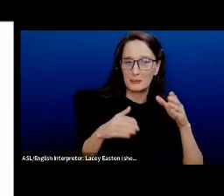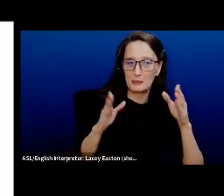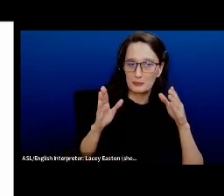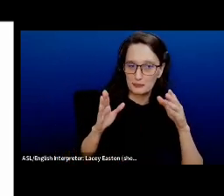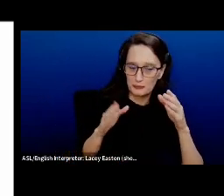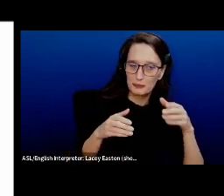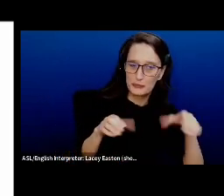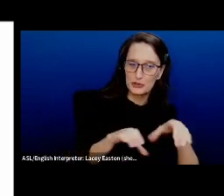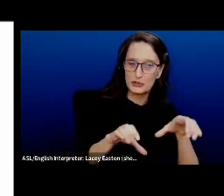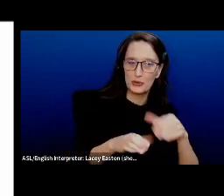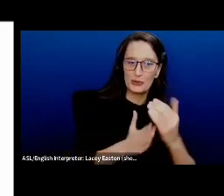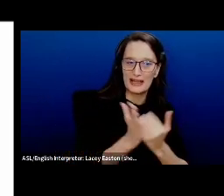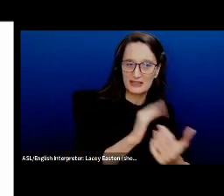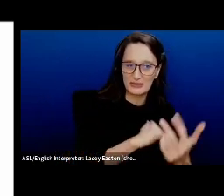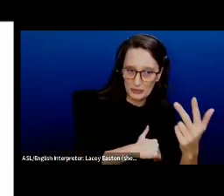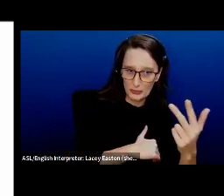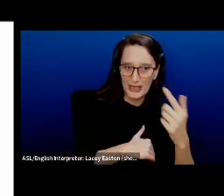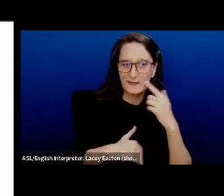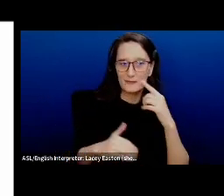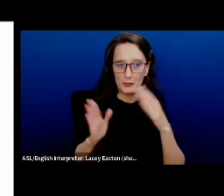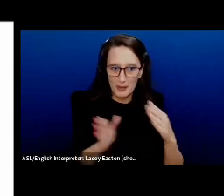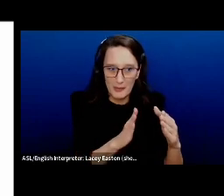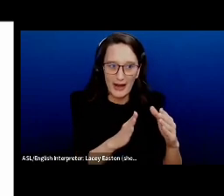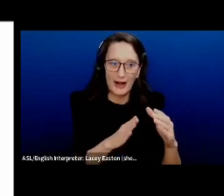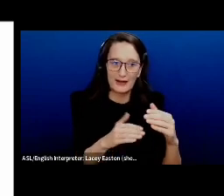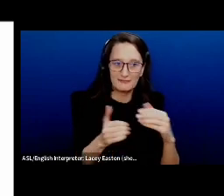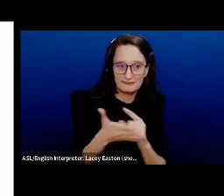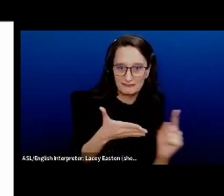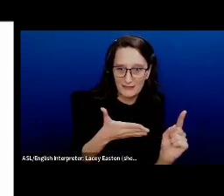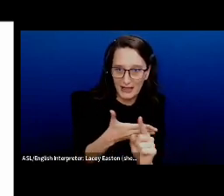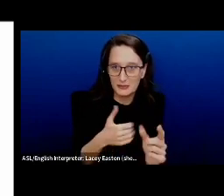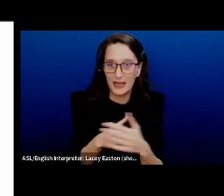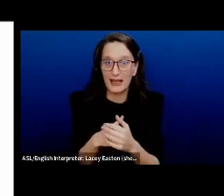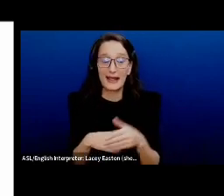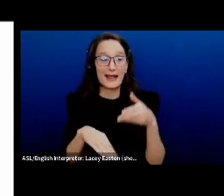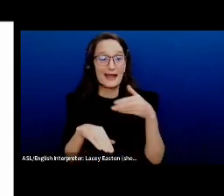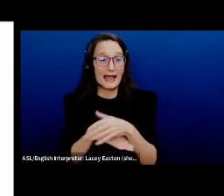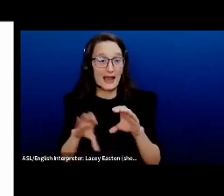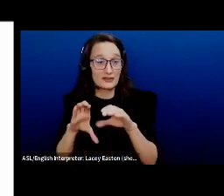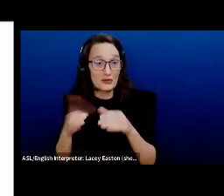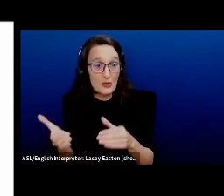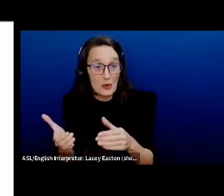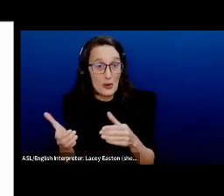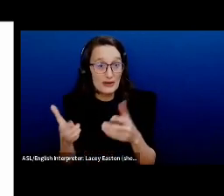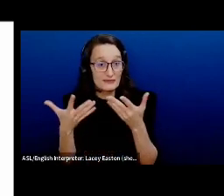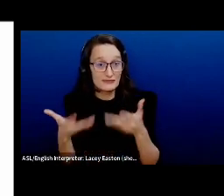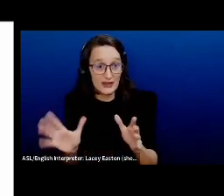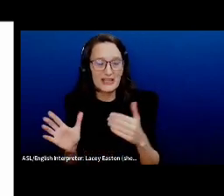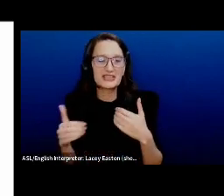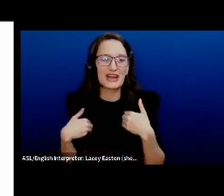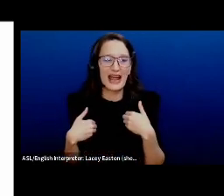con un lector de pantalla, pueden acceder al portal de juegos, donde encontrarán muchos